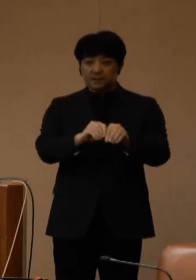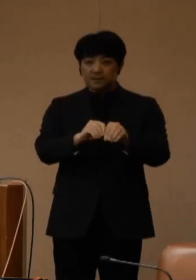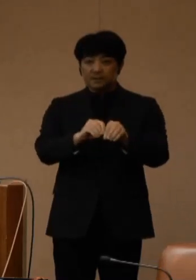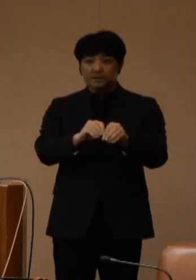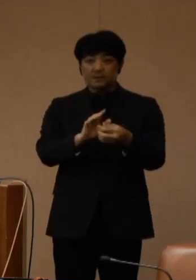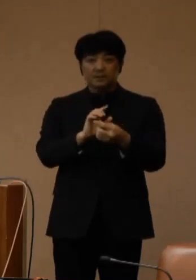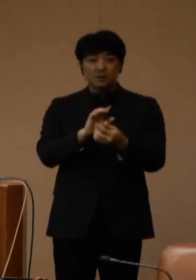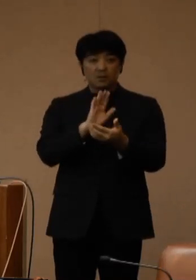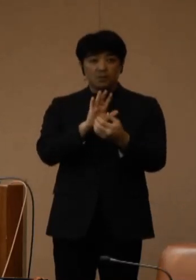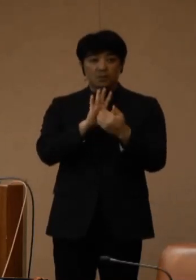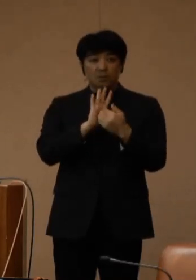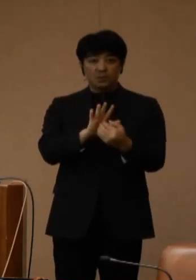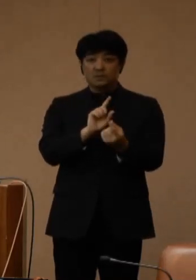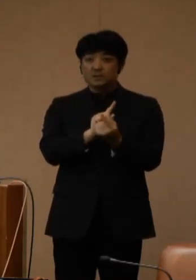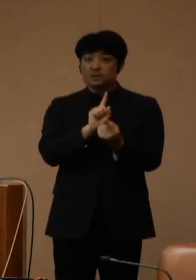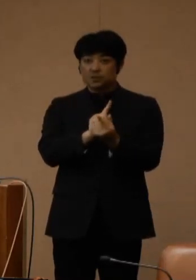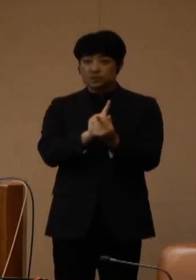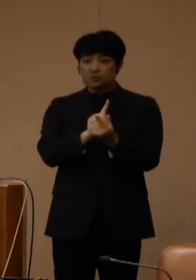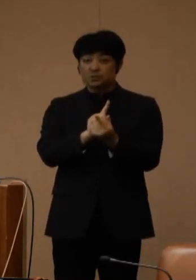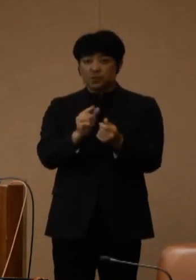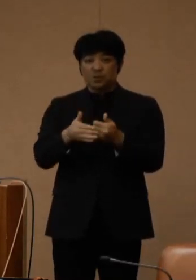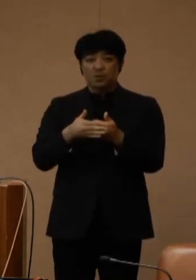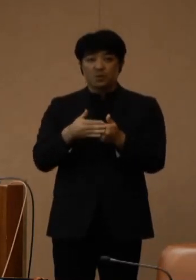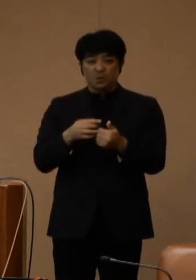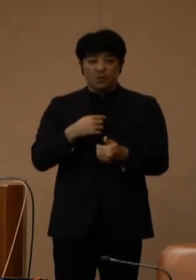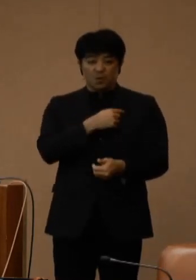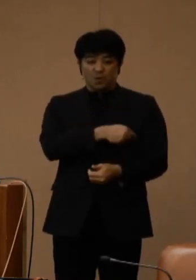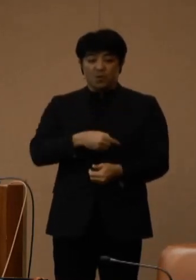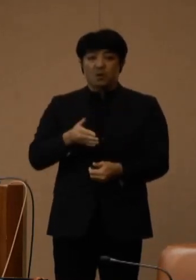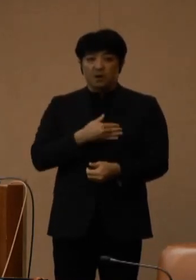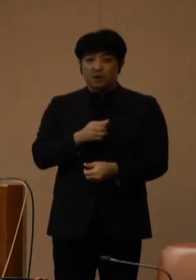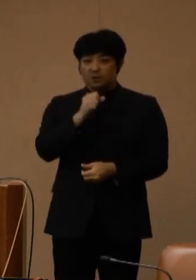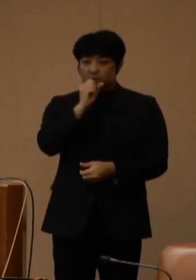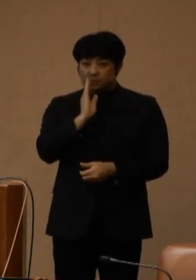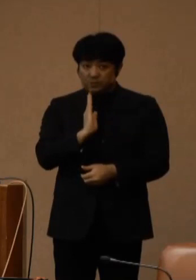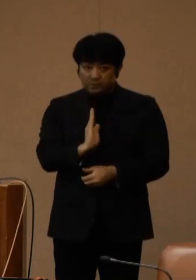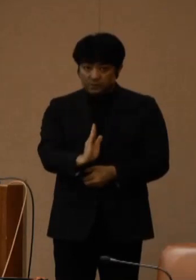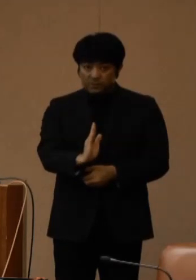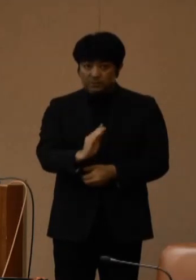ご理解とご協力を、心から、よろしくお願い致します。